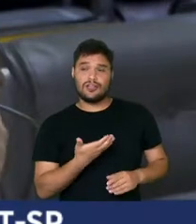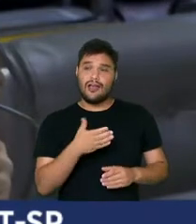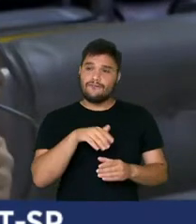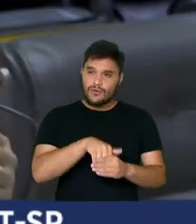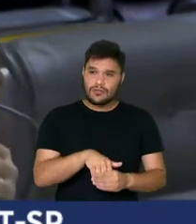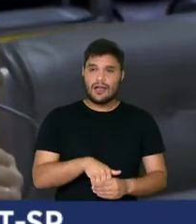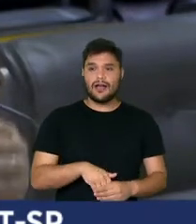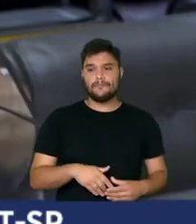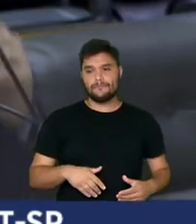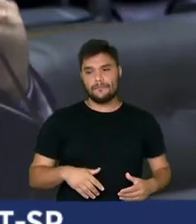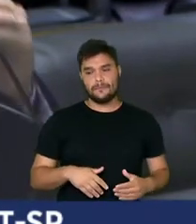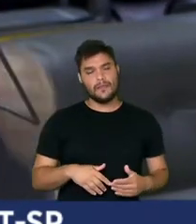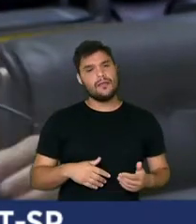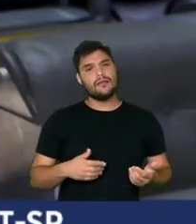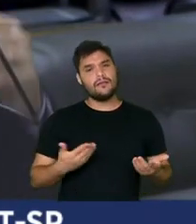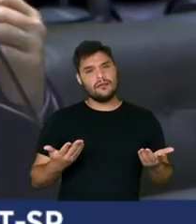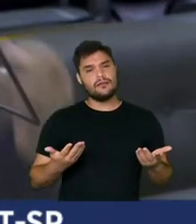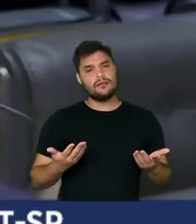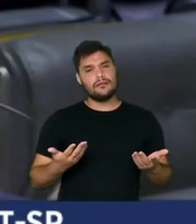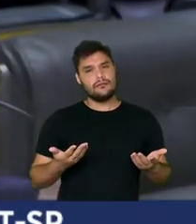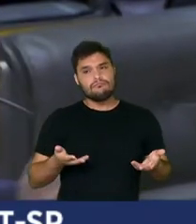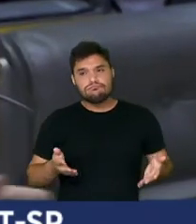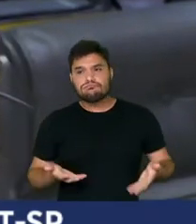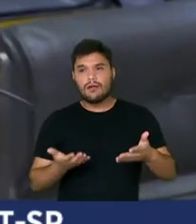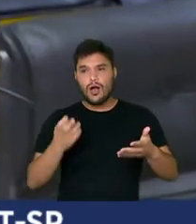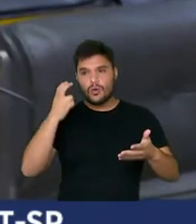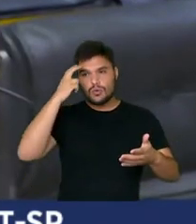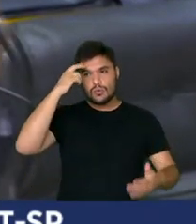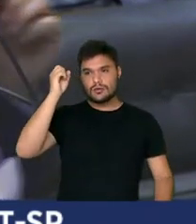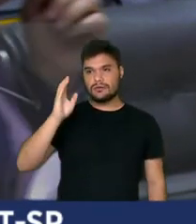JANDIRA FEGALE. E AGORA DA ALDIR BLANC 2. SOMOS CONTRÁ RIOS, QUEREMOS VOTAR E DAR UMA SATISFAÇÃO A CULTURA DO